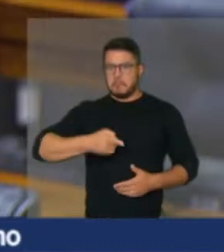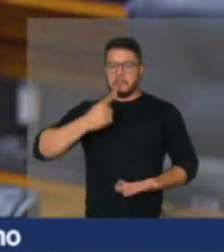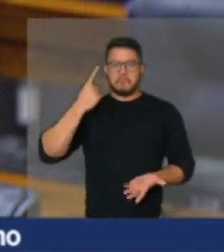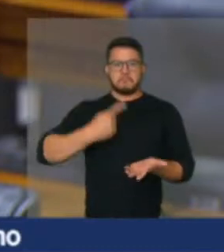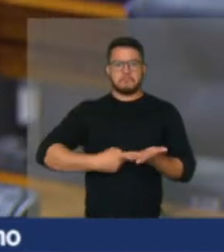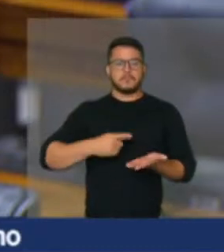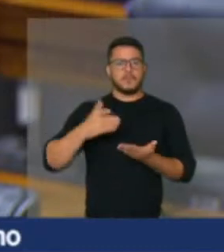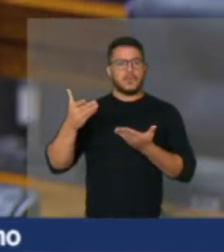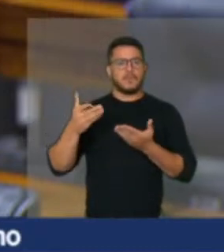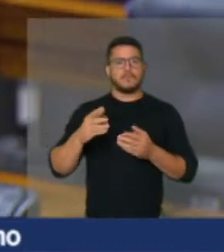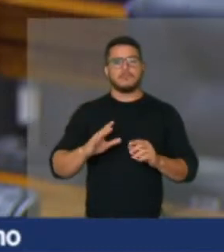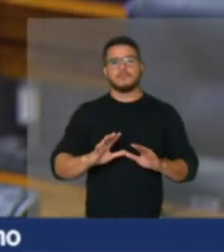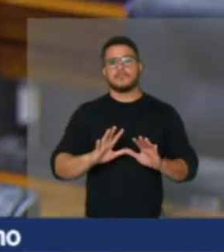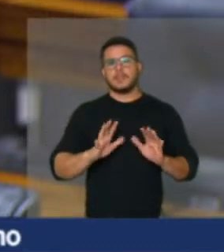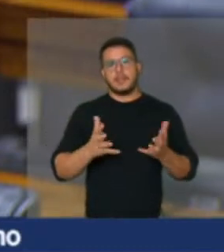JÁ ESTÁ MARCANDO A DATA PARA